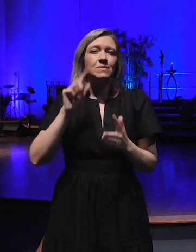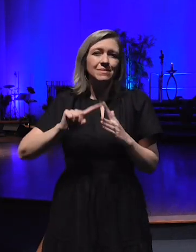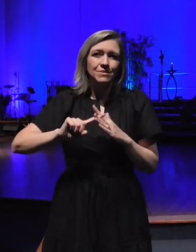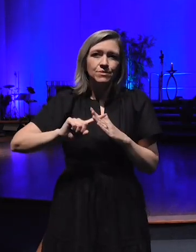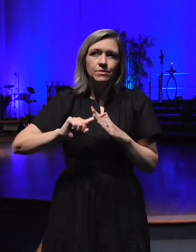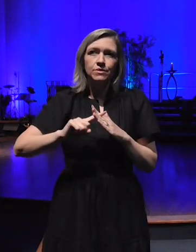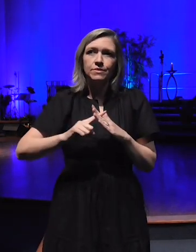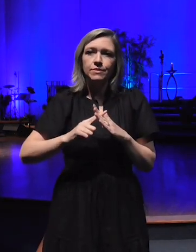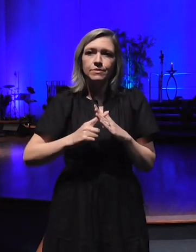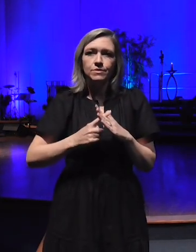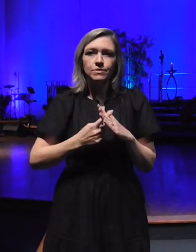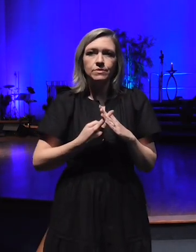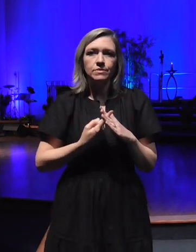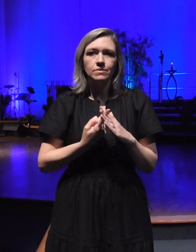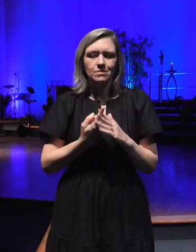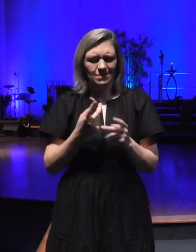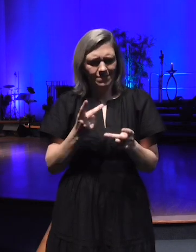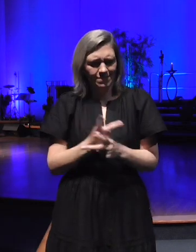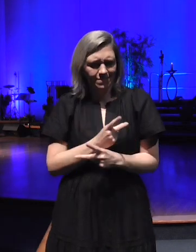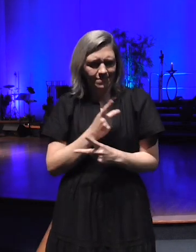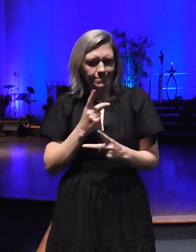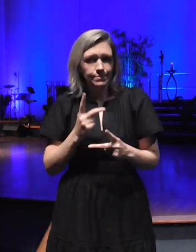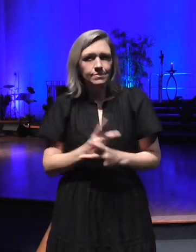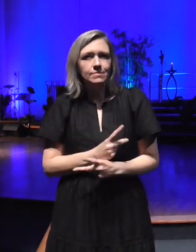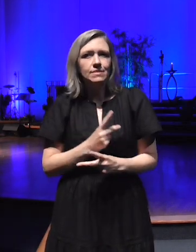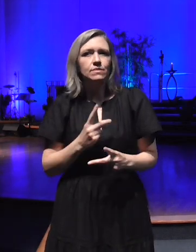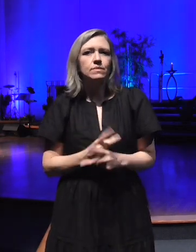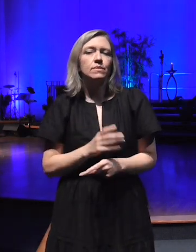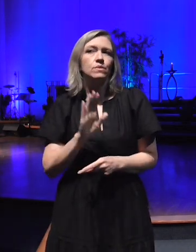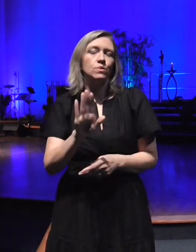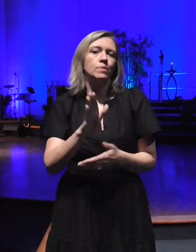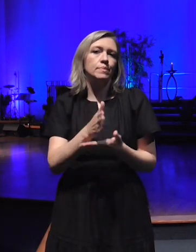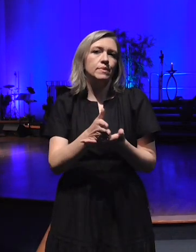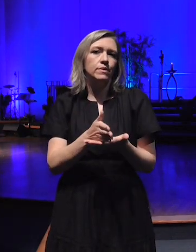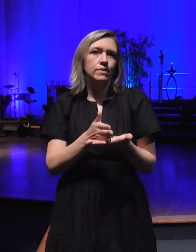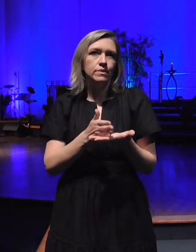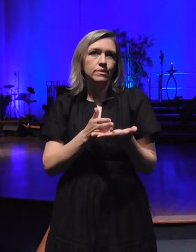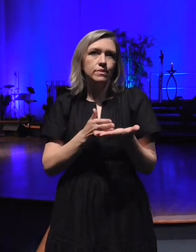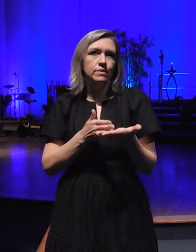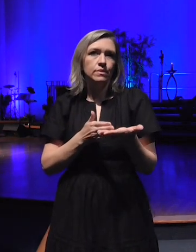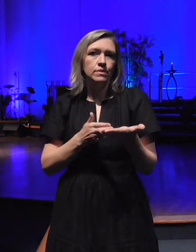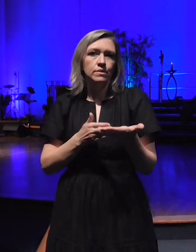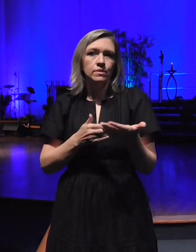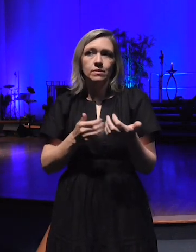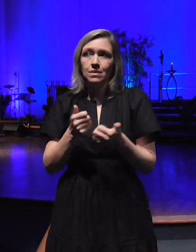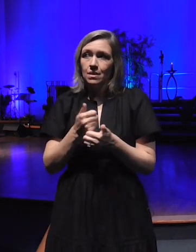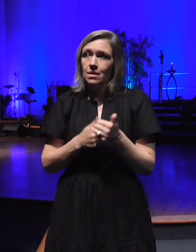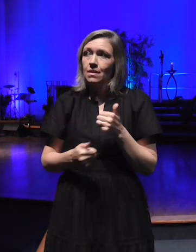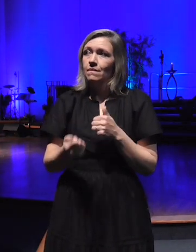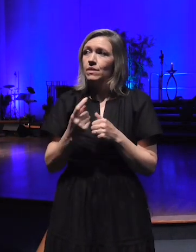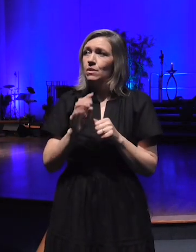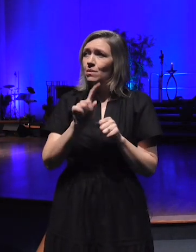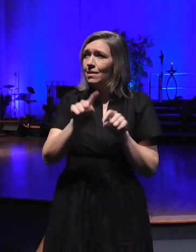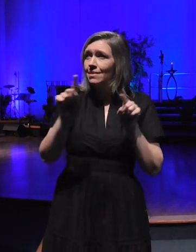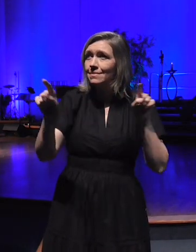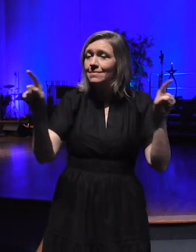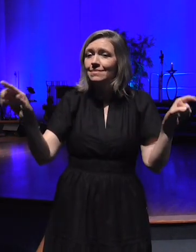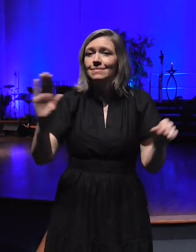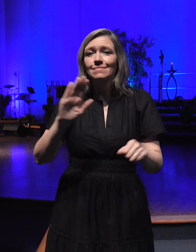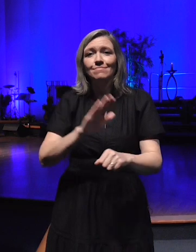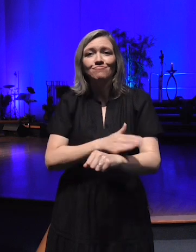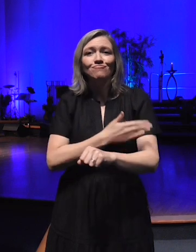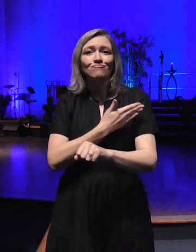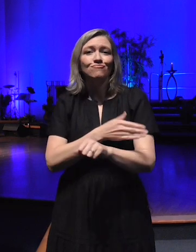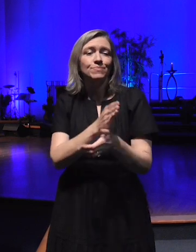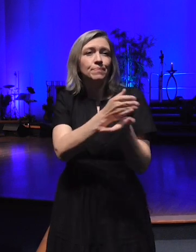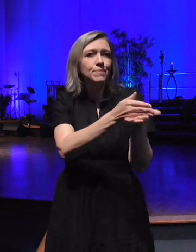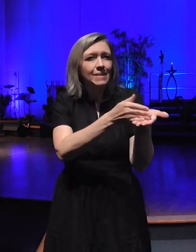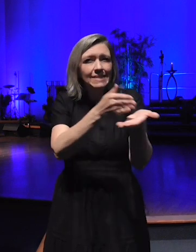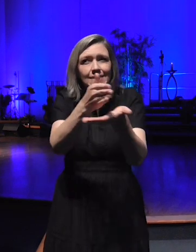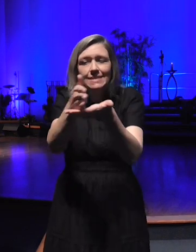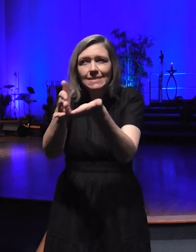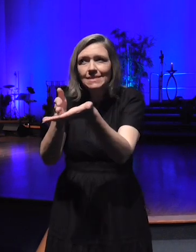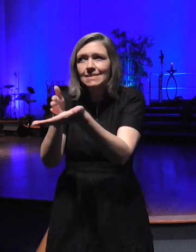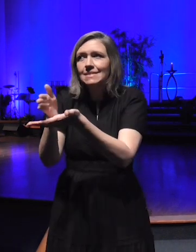descubrir tu parte, todos juegan en paz y hay cortes